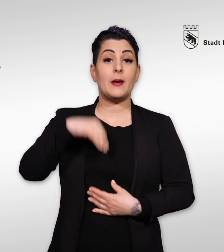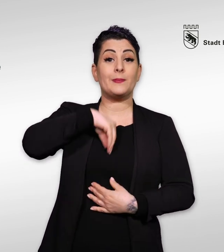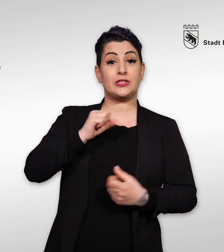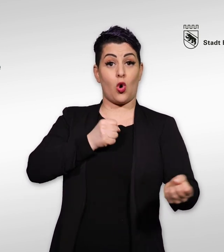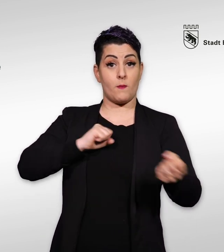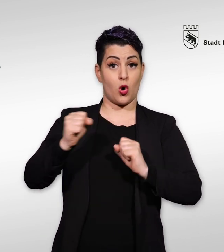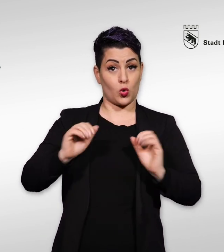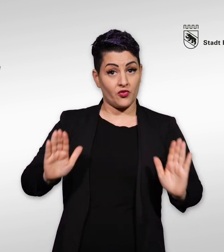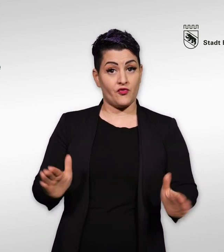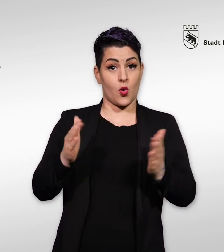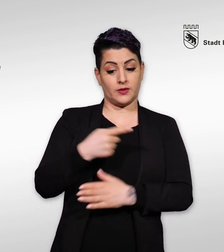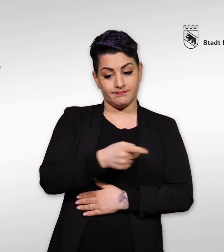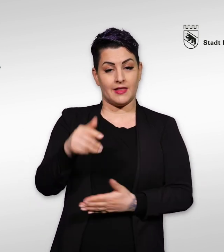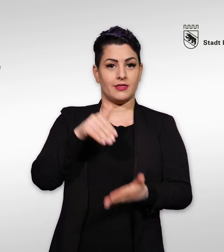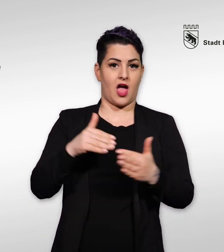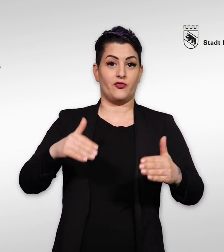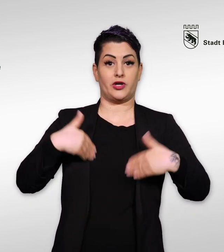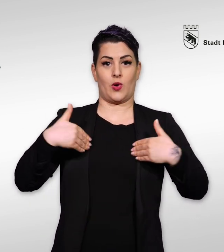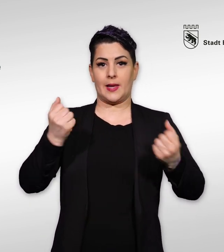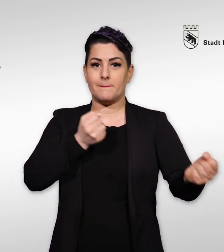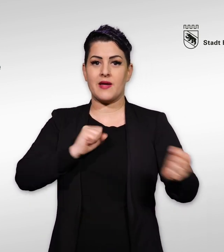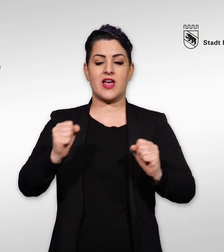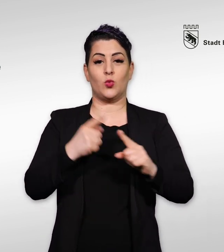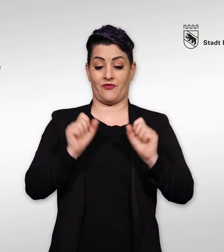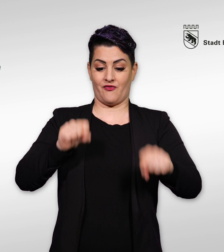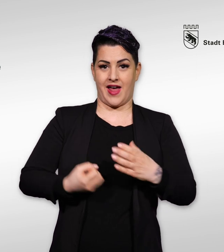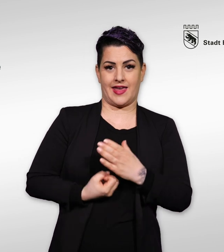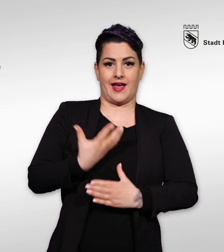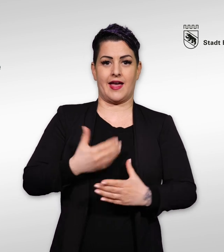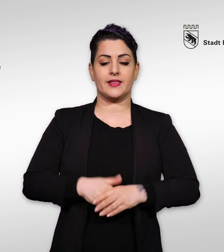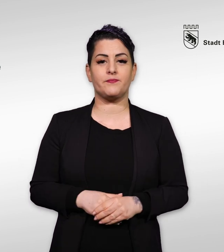Die Psychomotorik fördert die Freude an der Bewegung und die Geschicklichkeit.